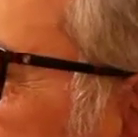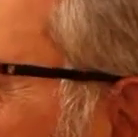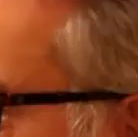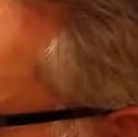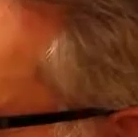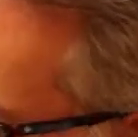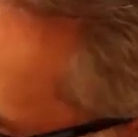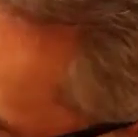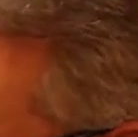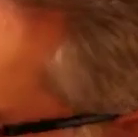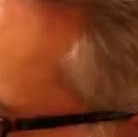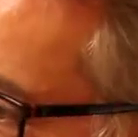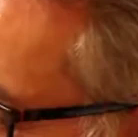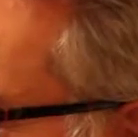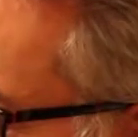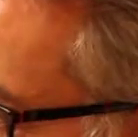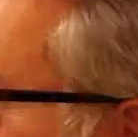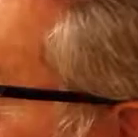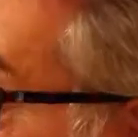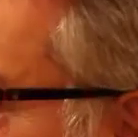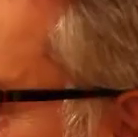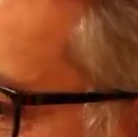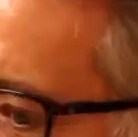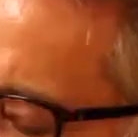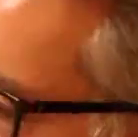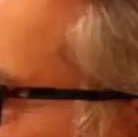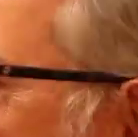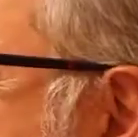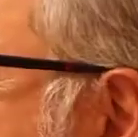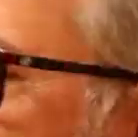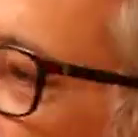la justicia hoy por hoy es esto, porque luego ves otras cosas como